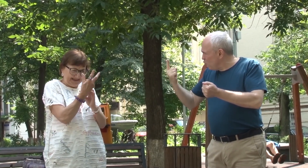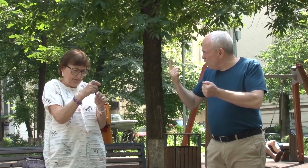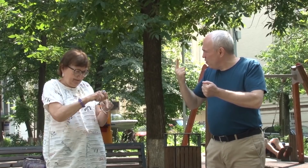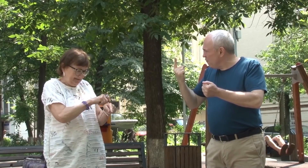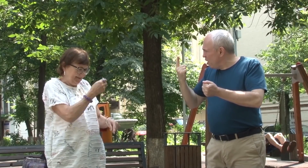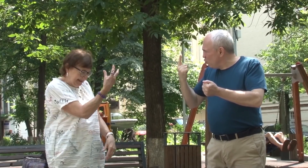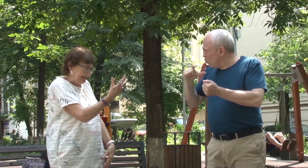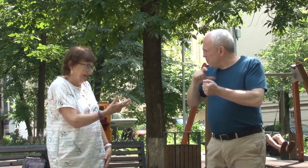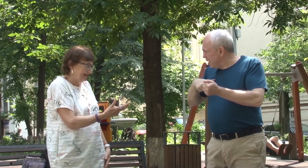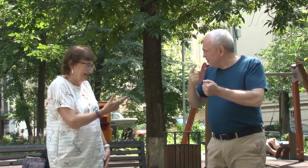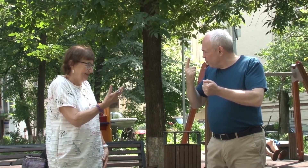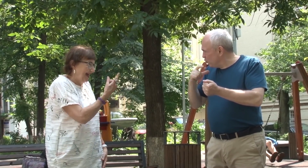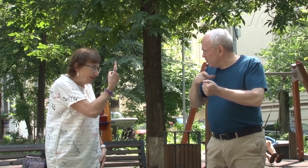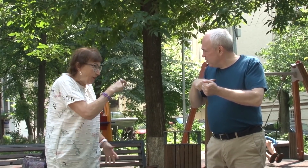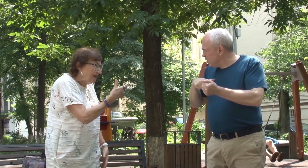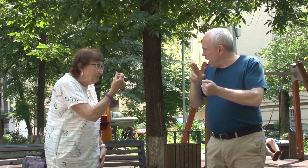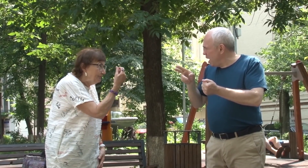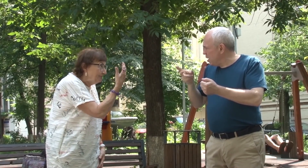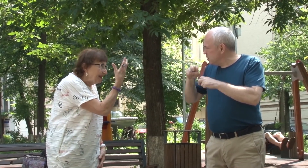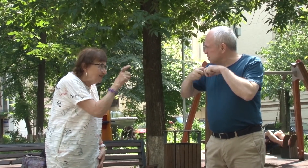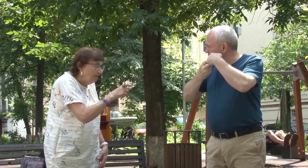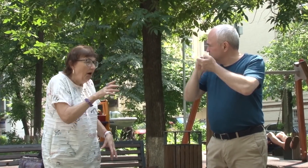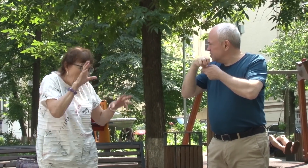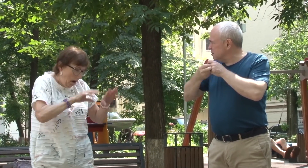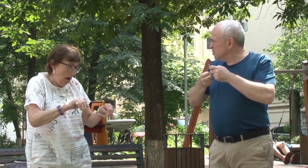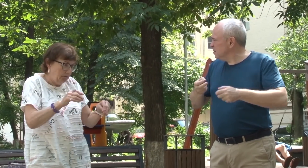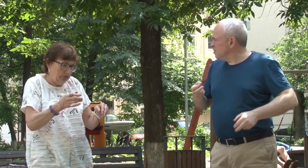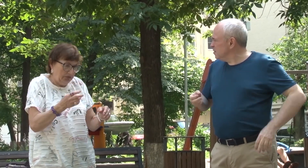И в одной комнате??? – Да, на 13 кв. м. Да, умудрялись размещаться.